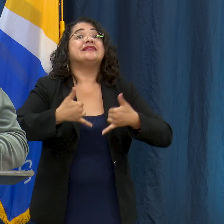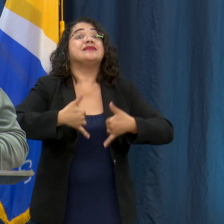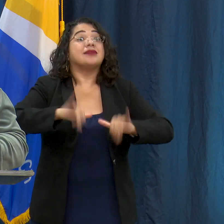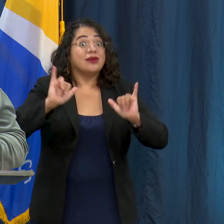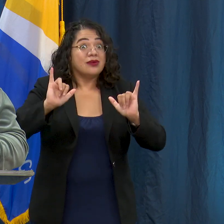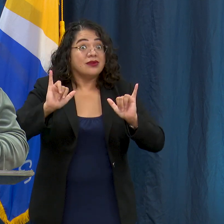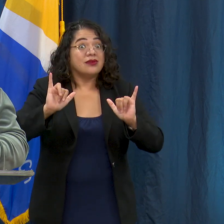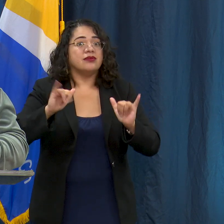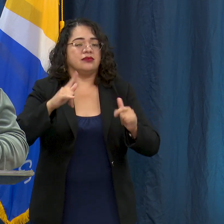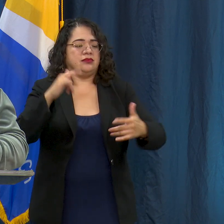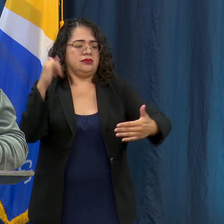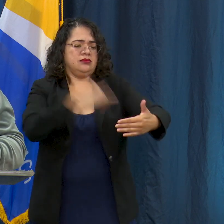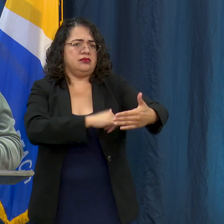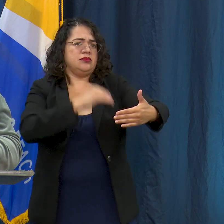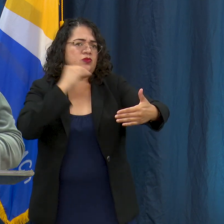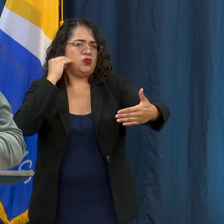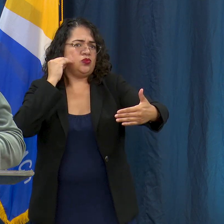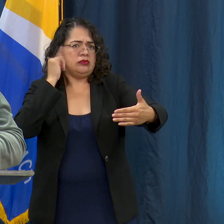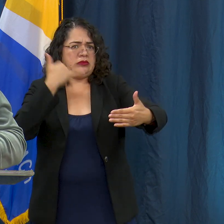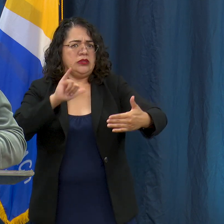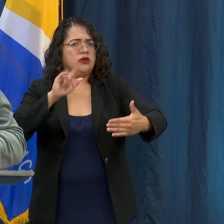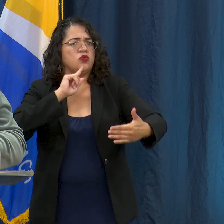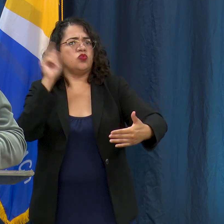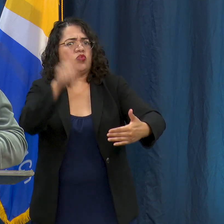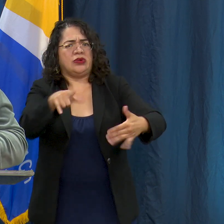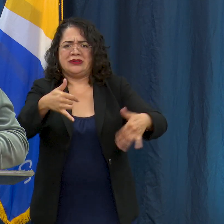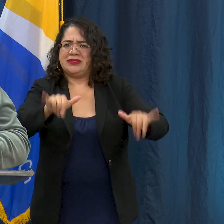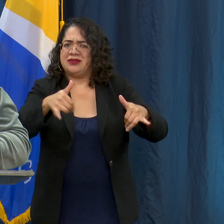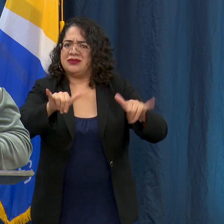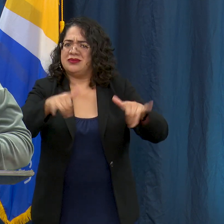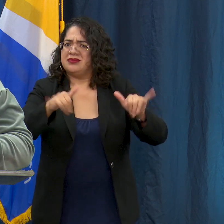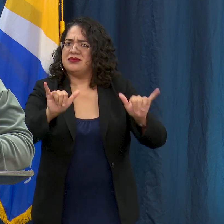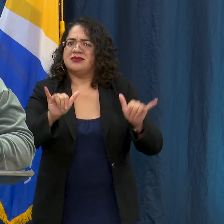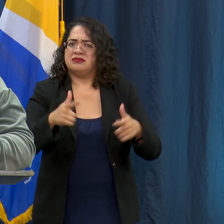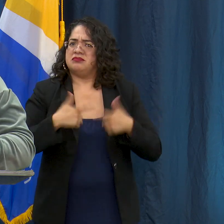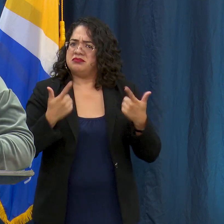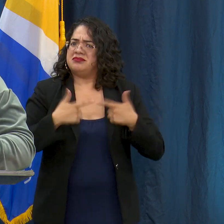los protocol OHS de la orden especial meant a Kayla próxima semana C estan las